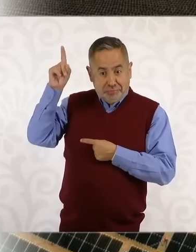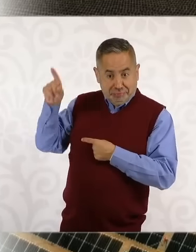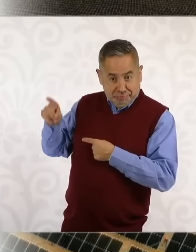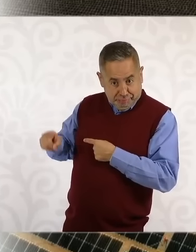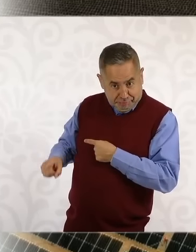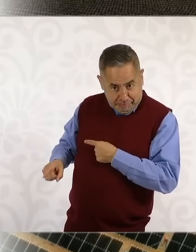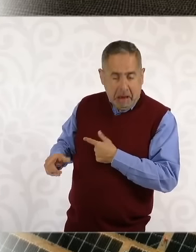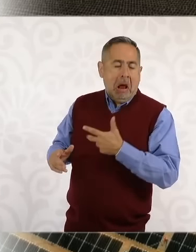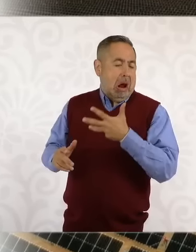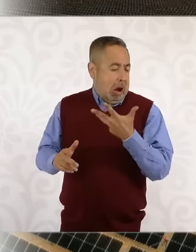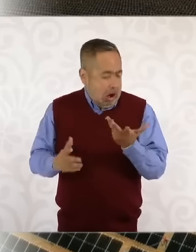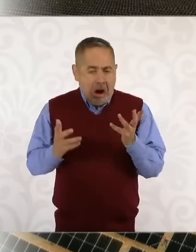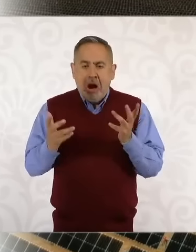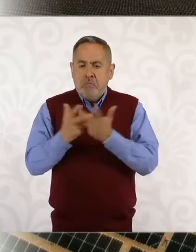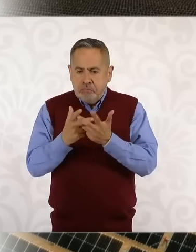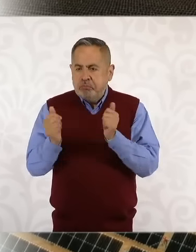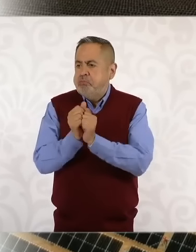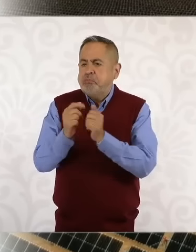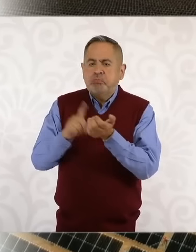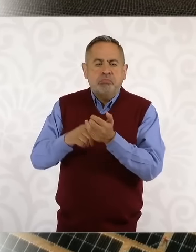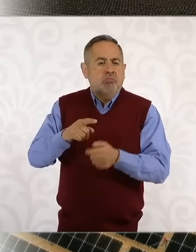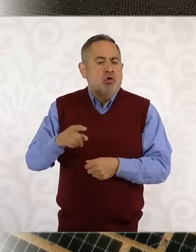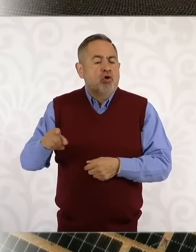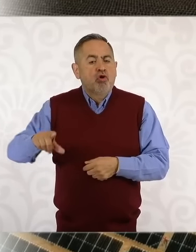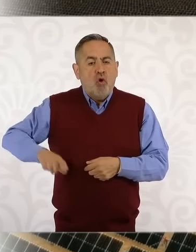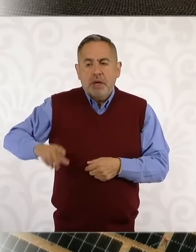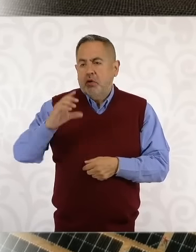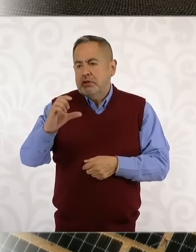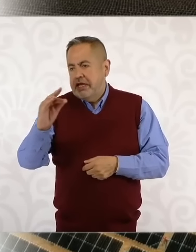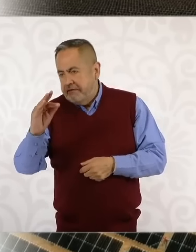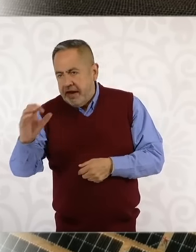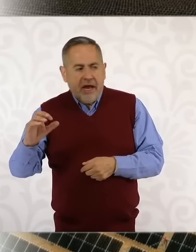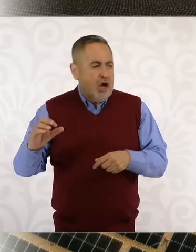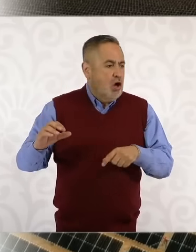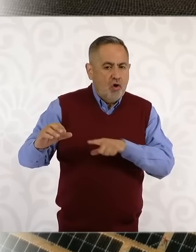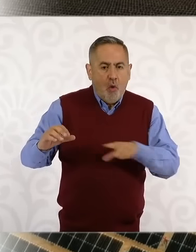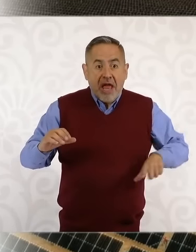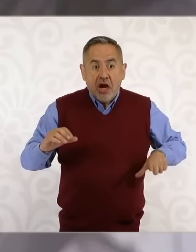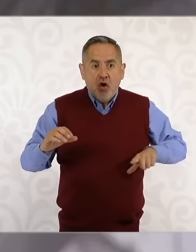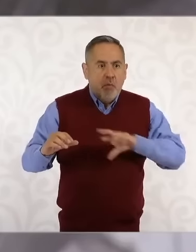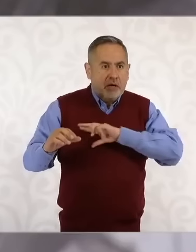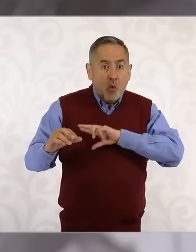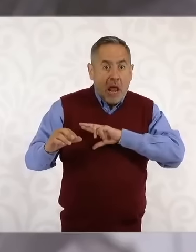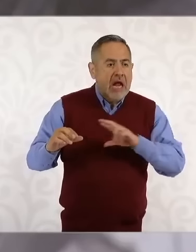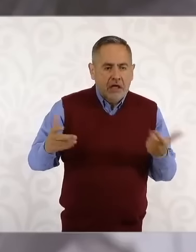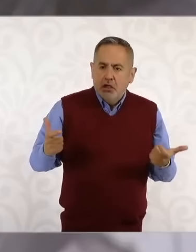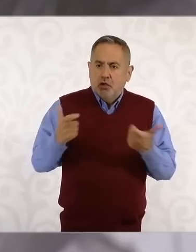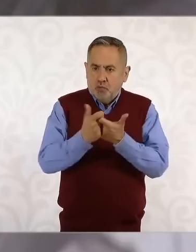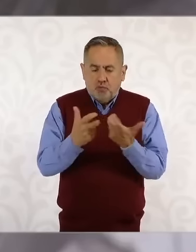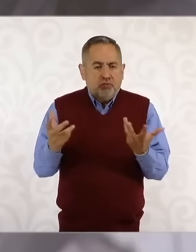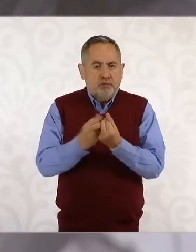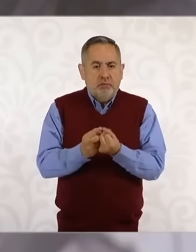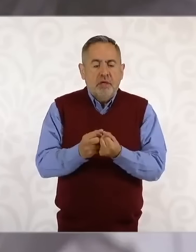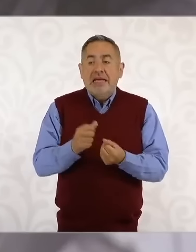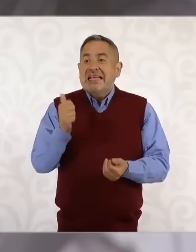las inversiones públicas que ya dio la CFE, eh representan una inversión de 4,752 millones dó,